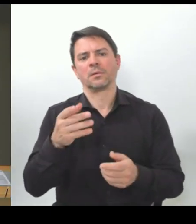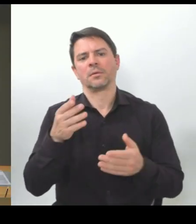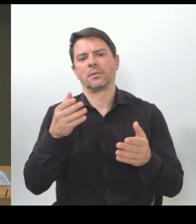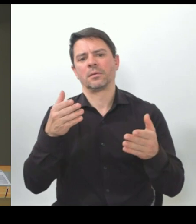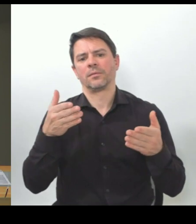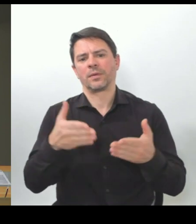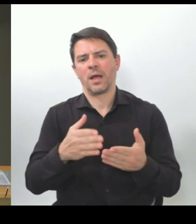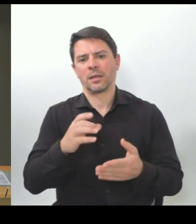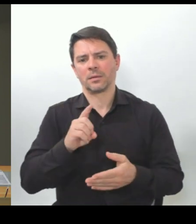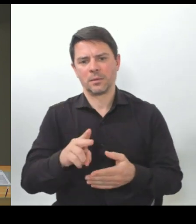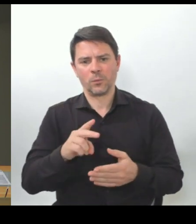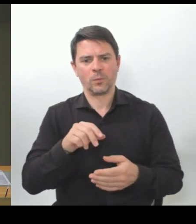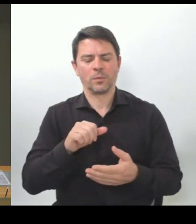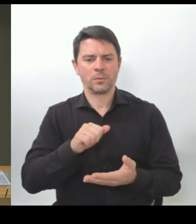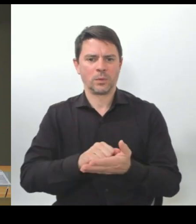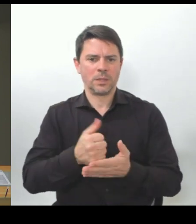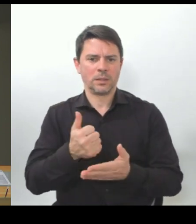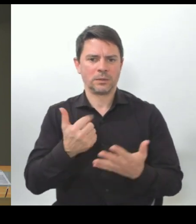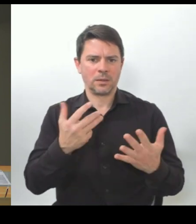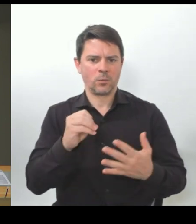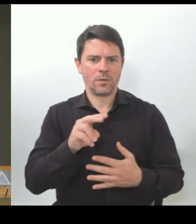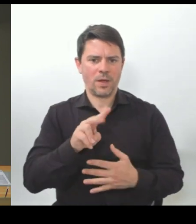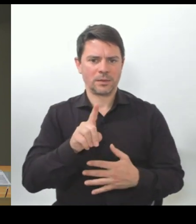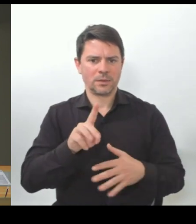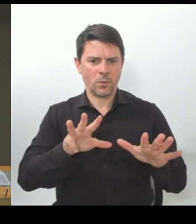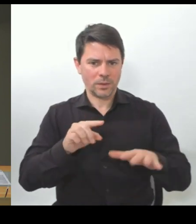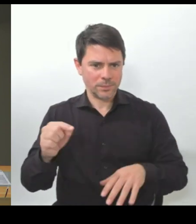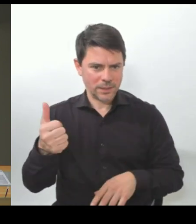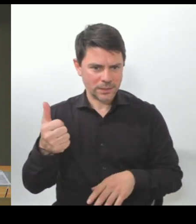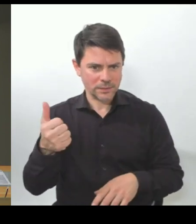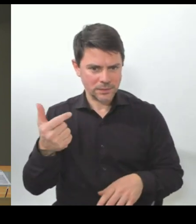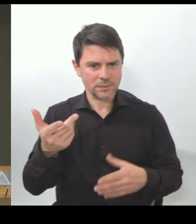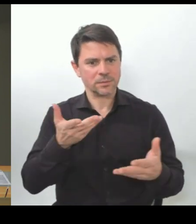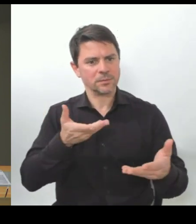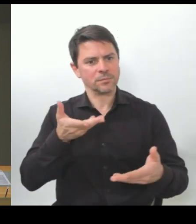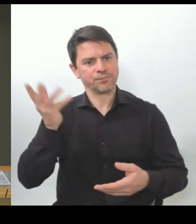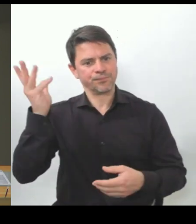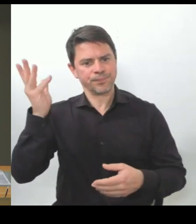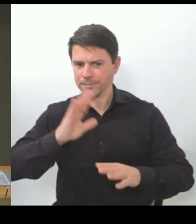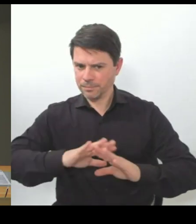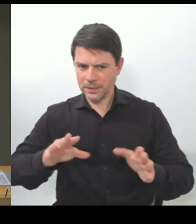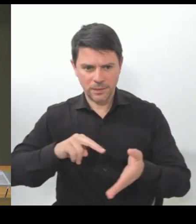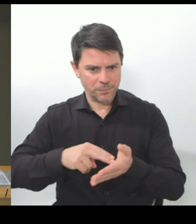ist der Änderungsantrag damit abgelehnt. Dann erfolgt die Abstimmung über den Antrag der AfD